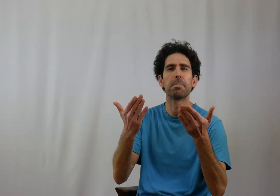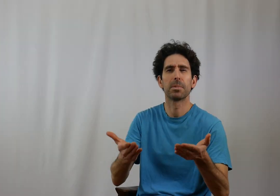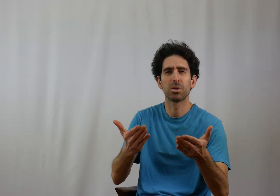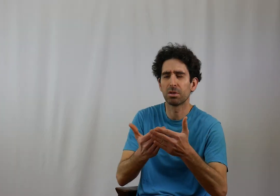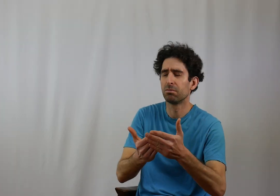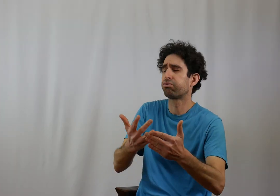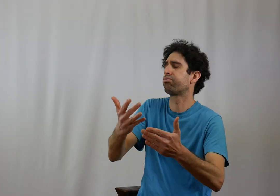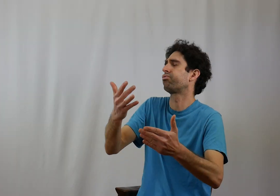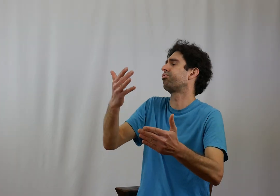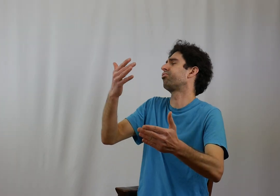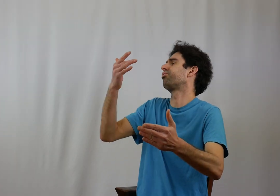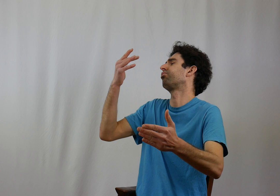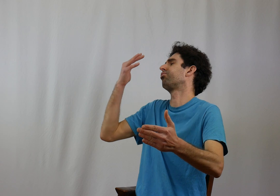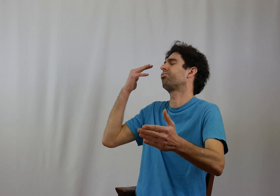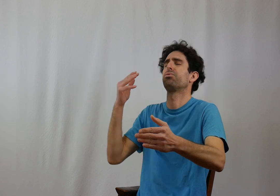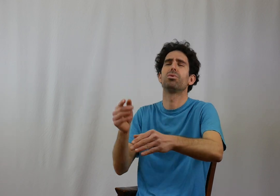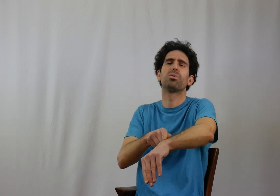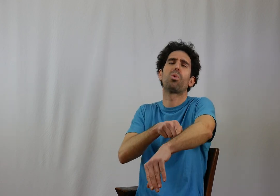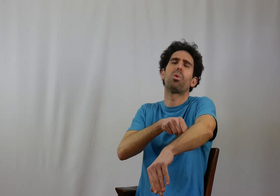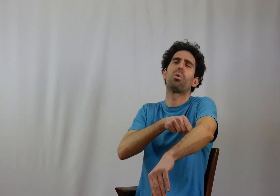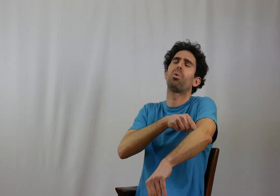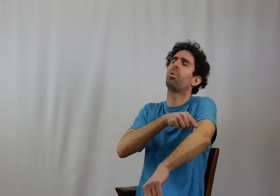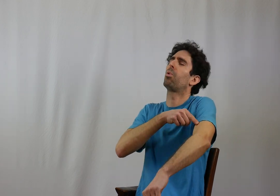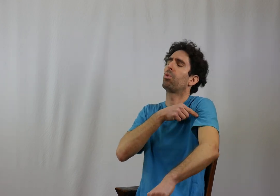Depuis très longtemps,